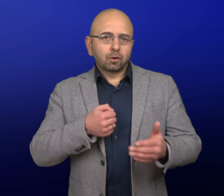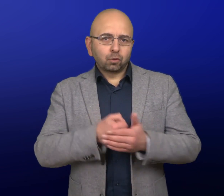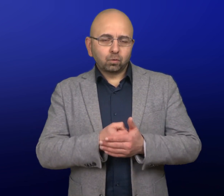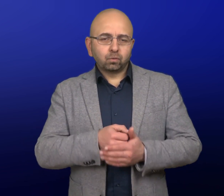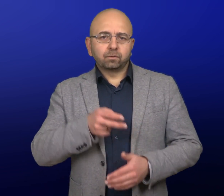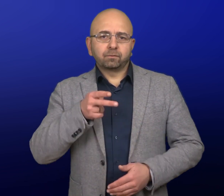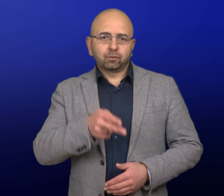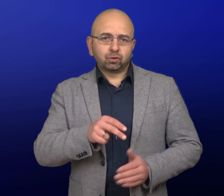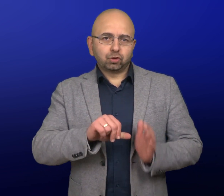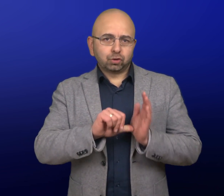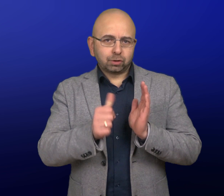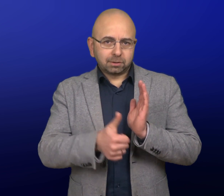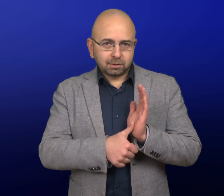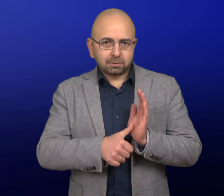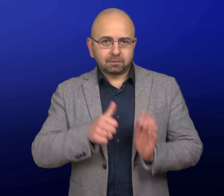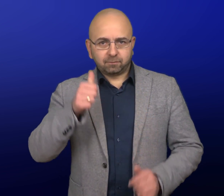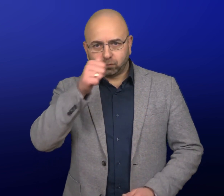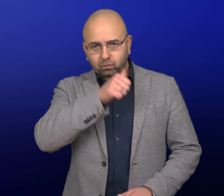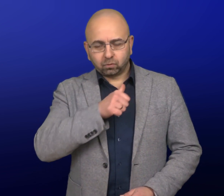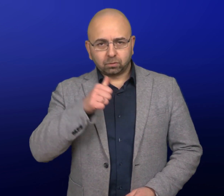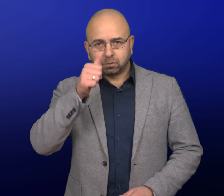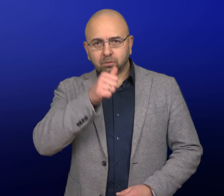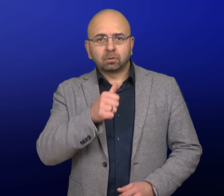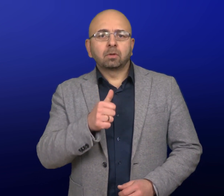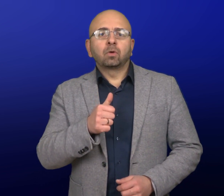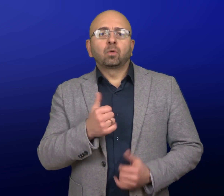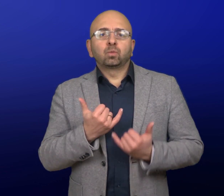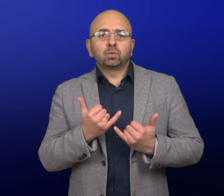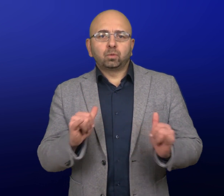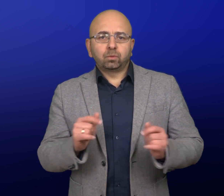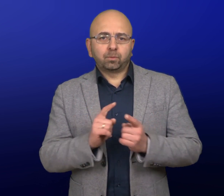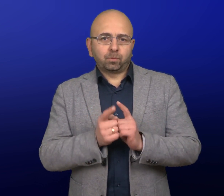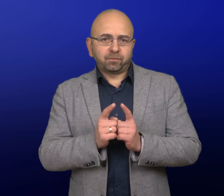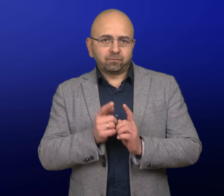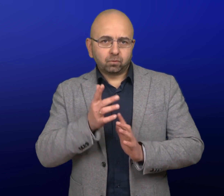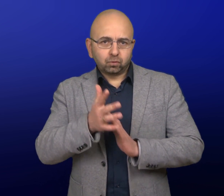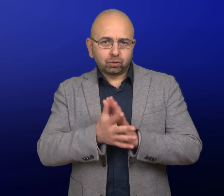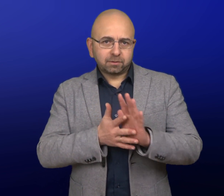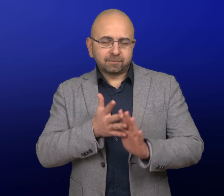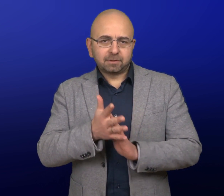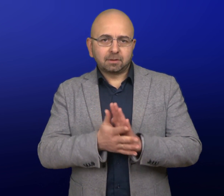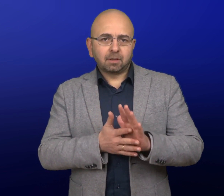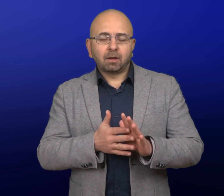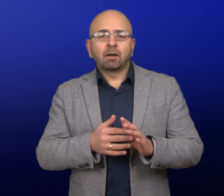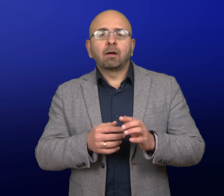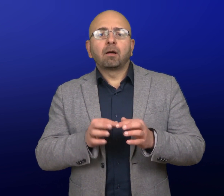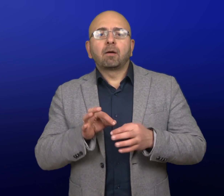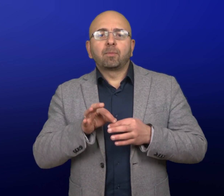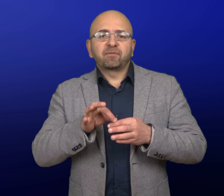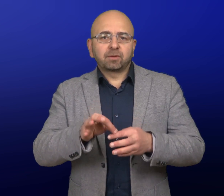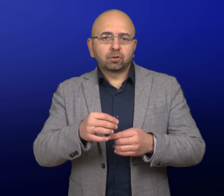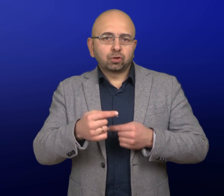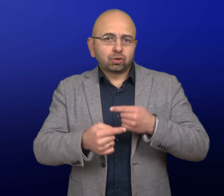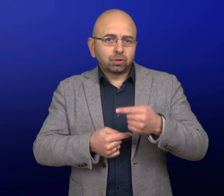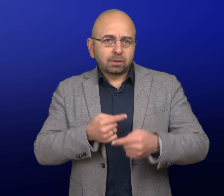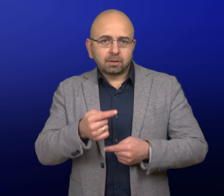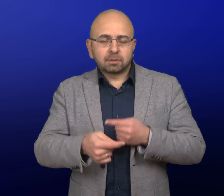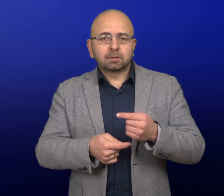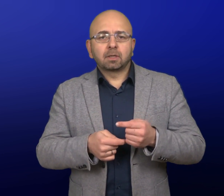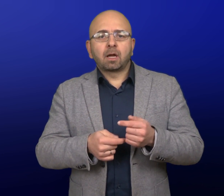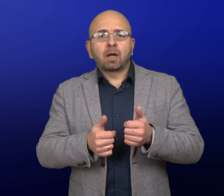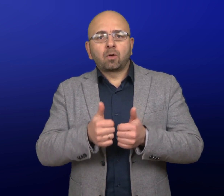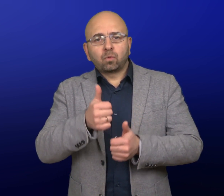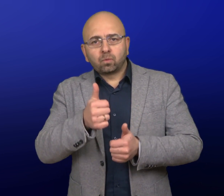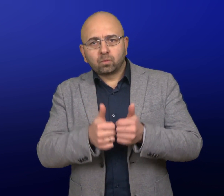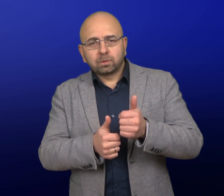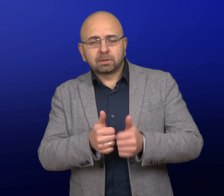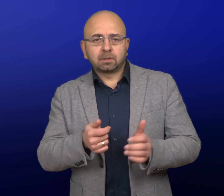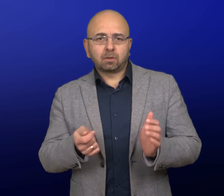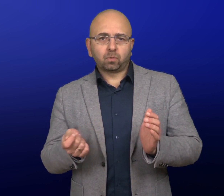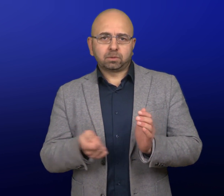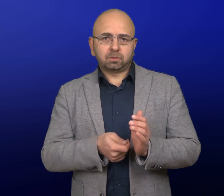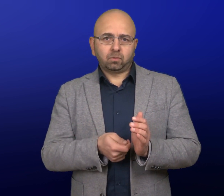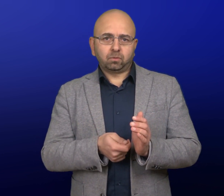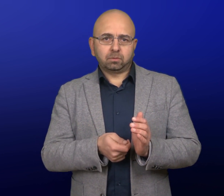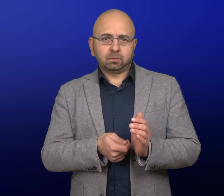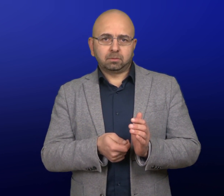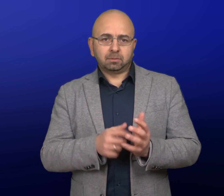До 2016 года оплата услуг переводчиков РЖЯ проводилась через конкурсные аукционы.